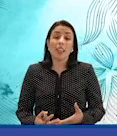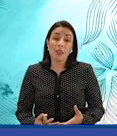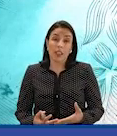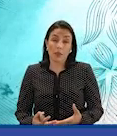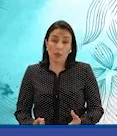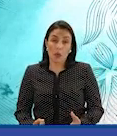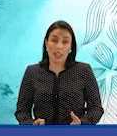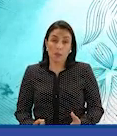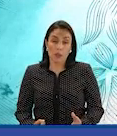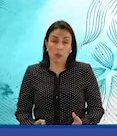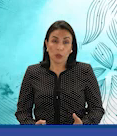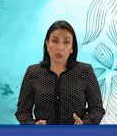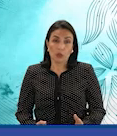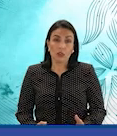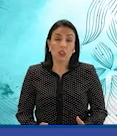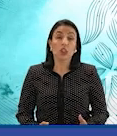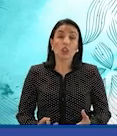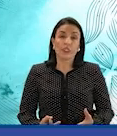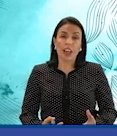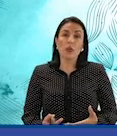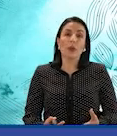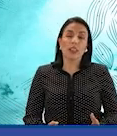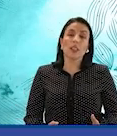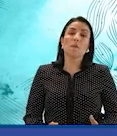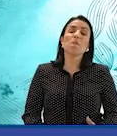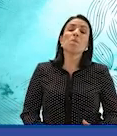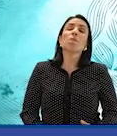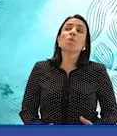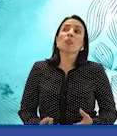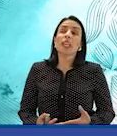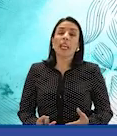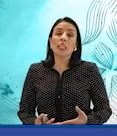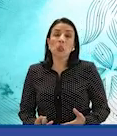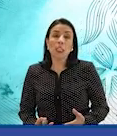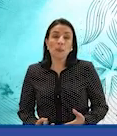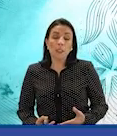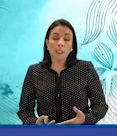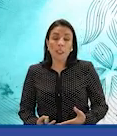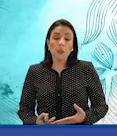debe de improbar el presupuesto totalmente. ¿Qué es lo que ha sucedido?